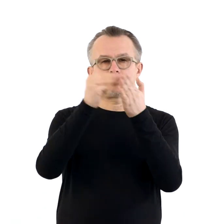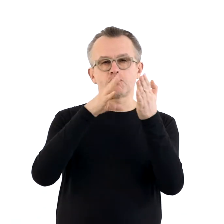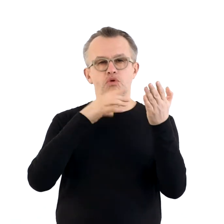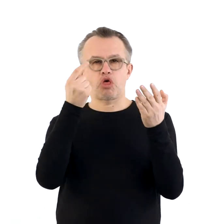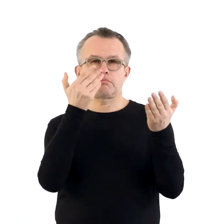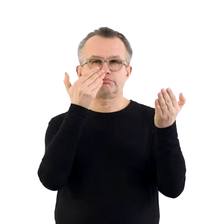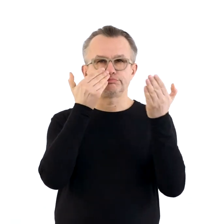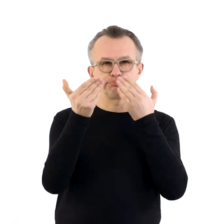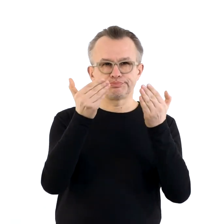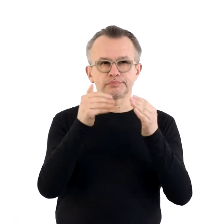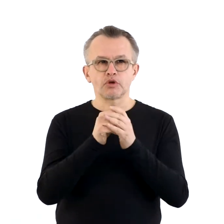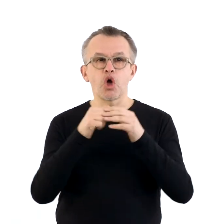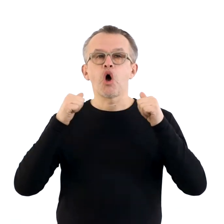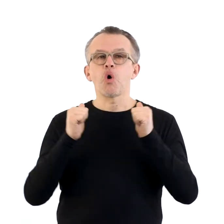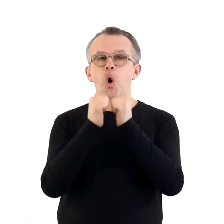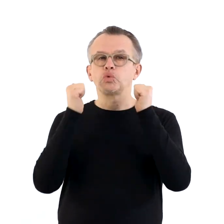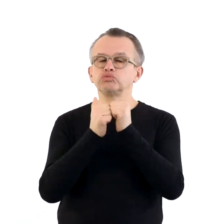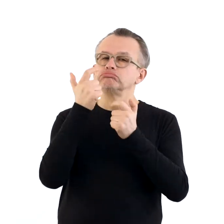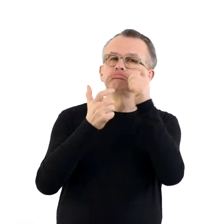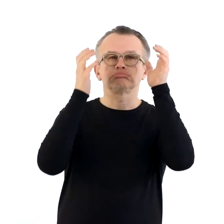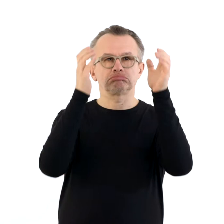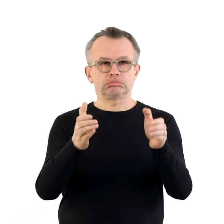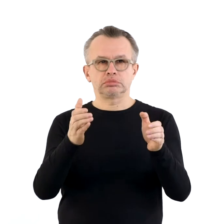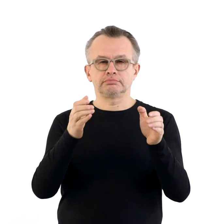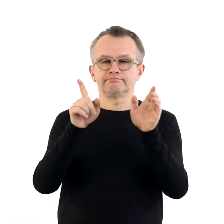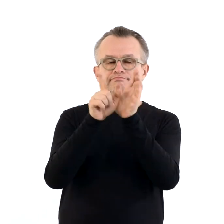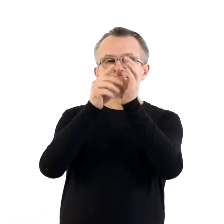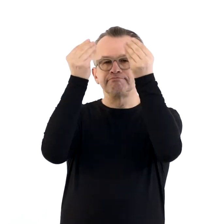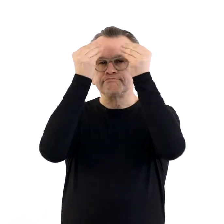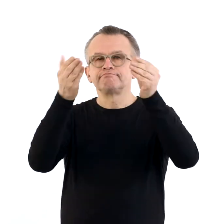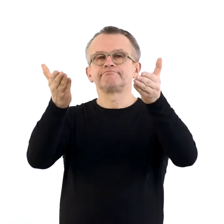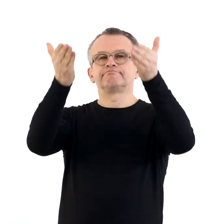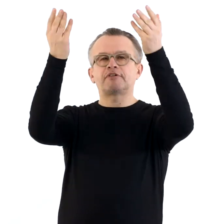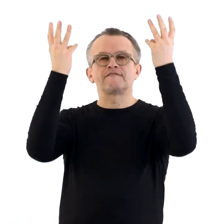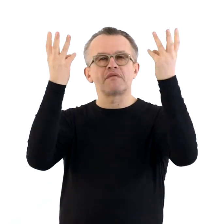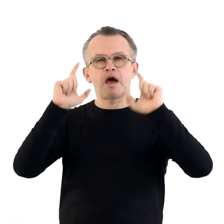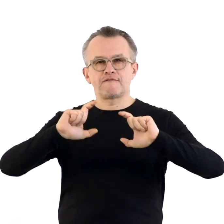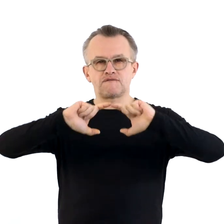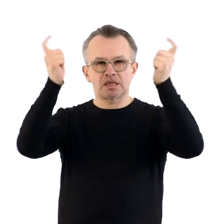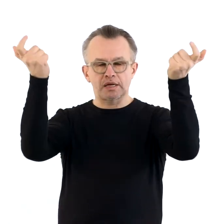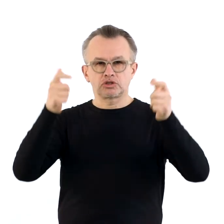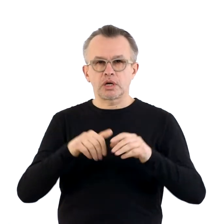jednak część z nich była prowizorycznymi konstrukcjami stawianymi dla uczczenia ważnego wydarzenia.